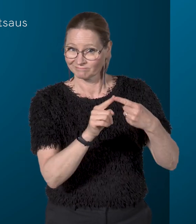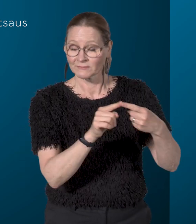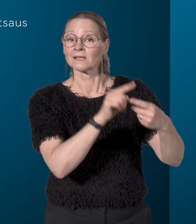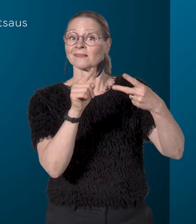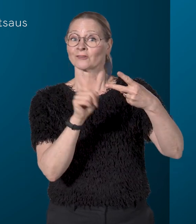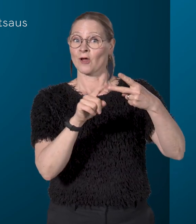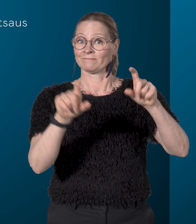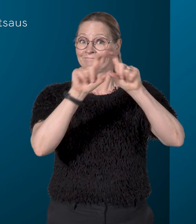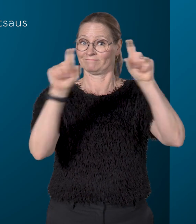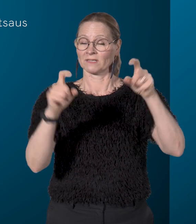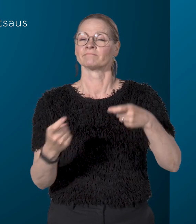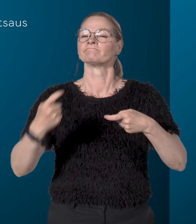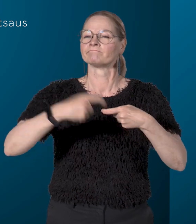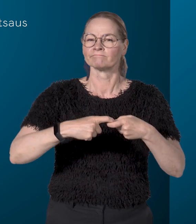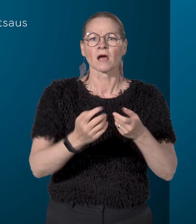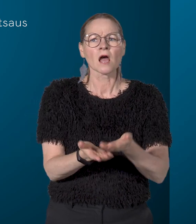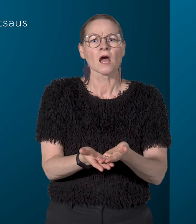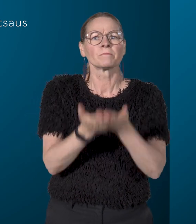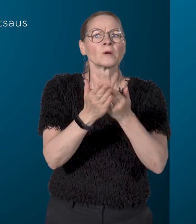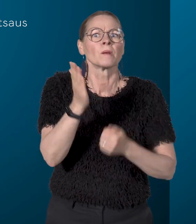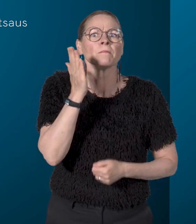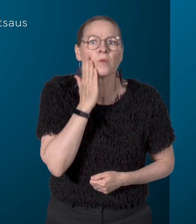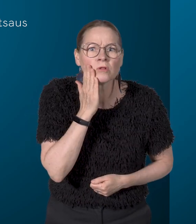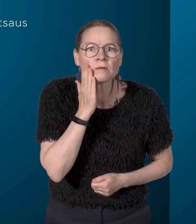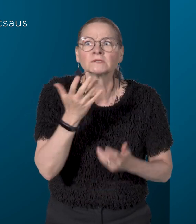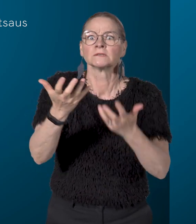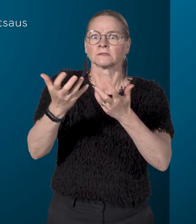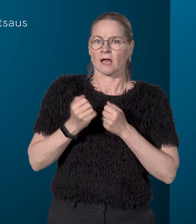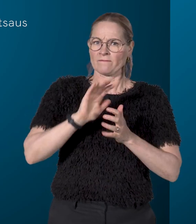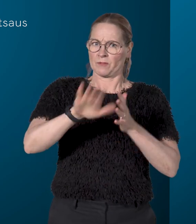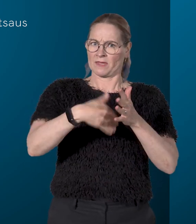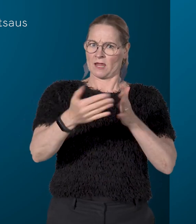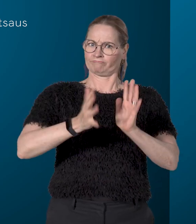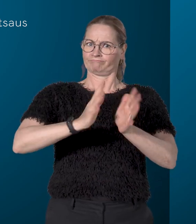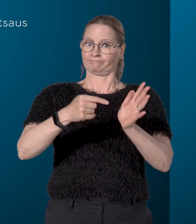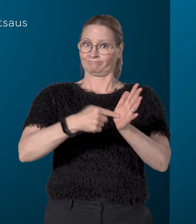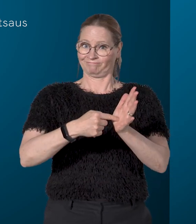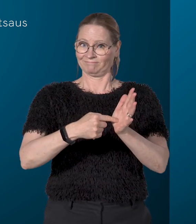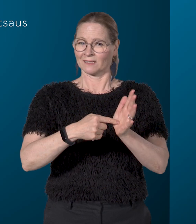Toinen teesi koskee avun pyytämistä ja saamista viittomakielellä.